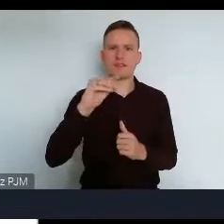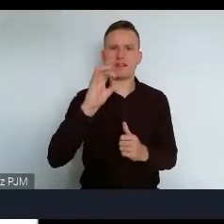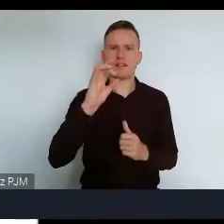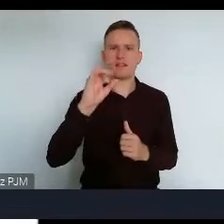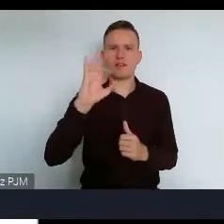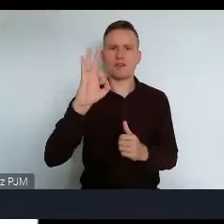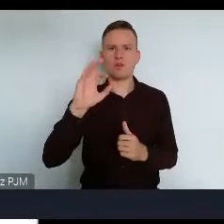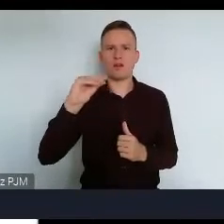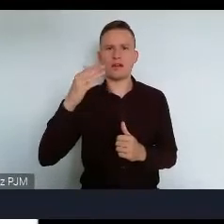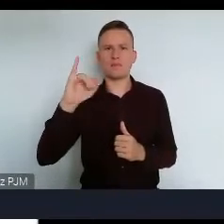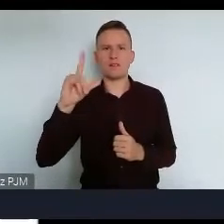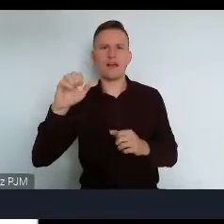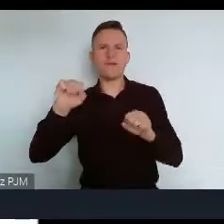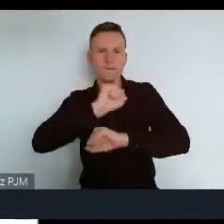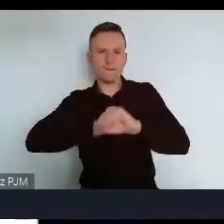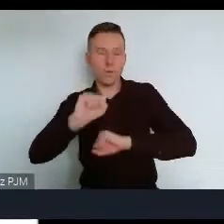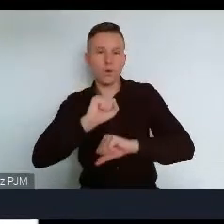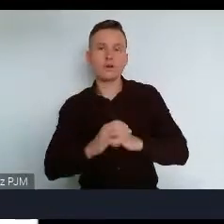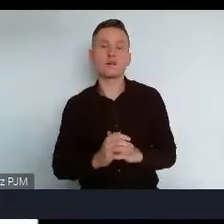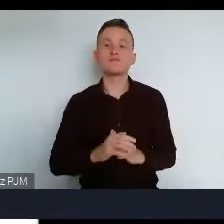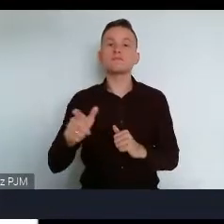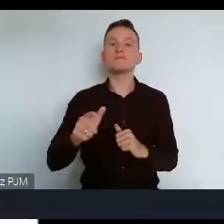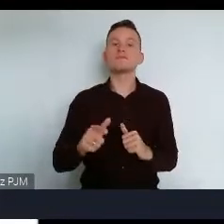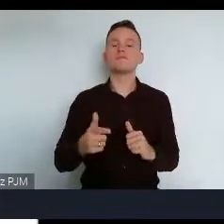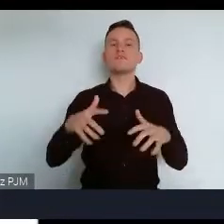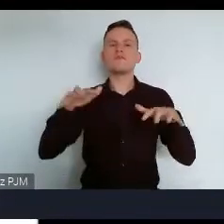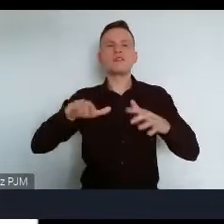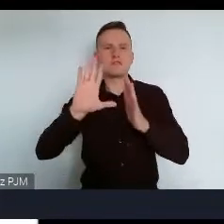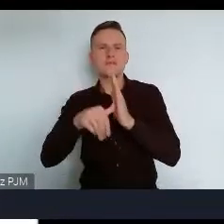władze miasta włączyły SDG do jednego dokumentu strategicznego,